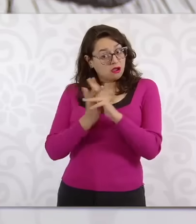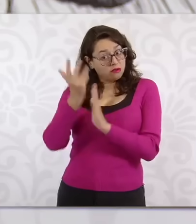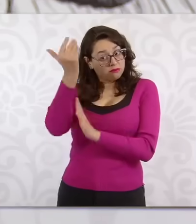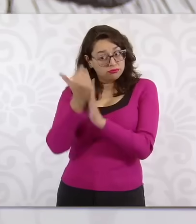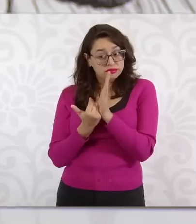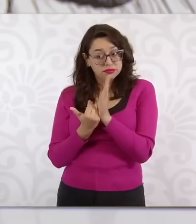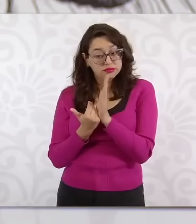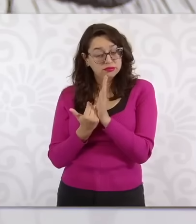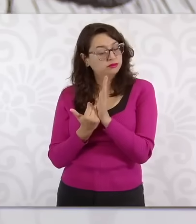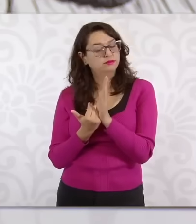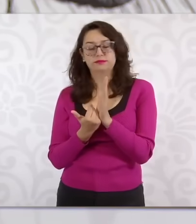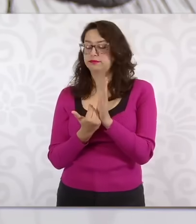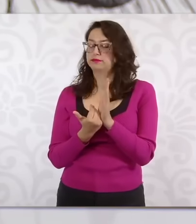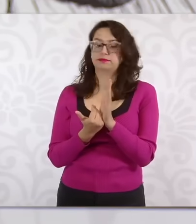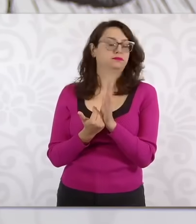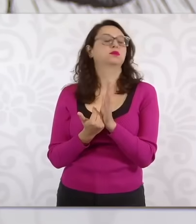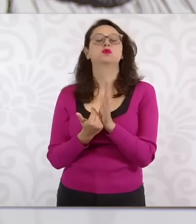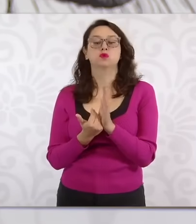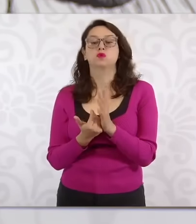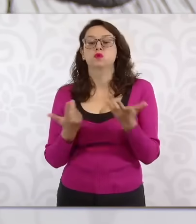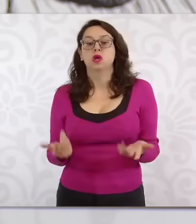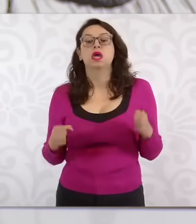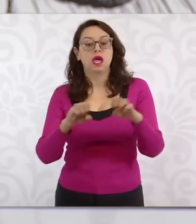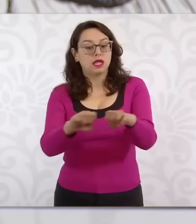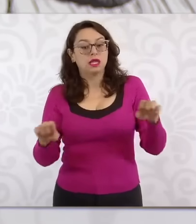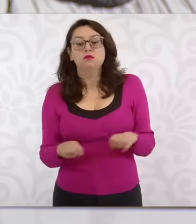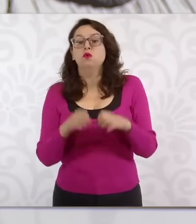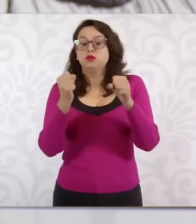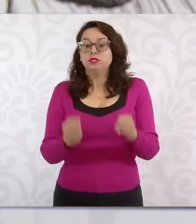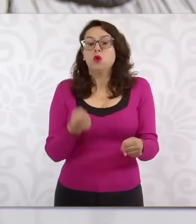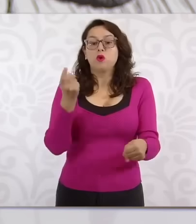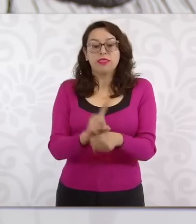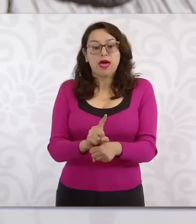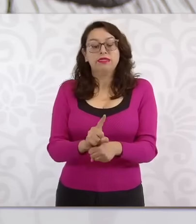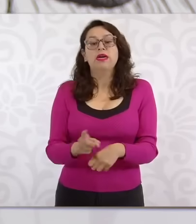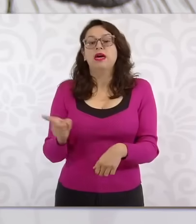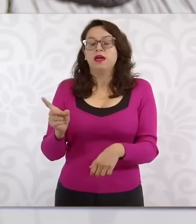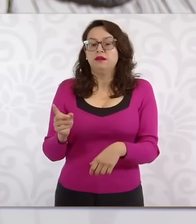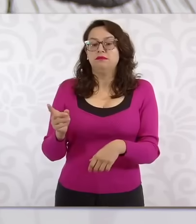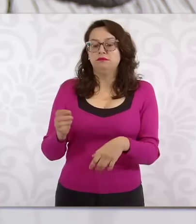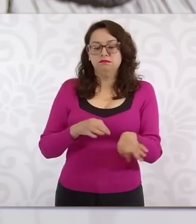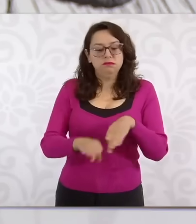Este es un trabajo del gabinete de seguridad en coordinación también con muchas entidades de la